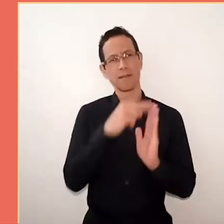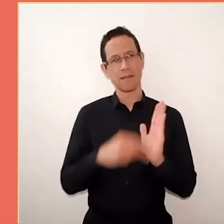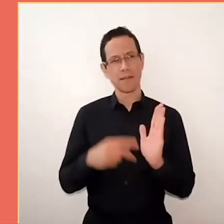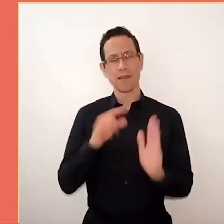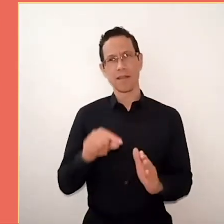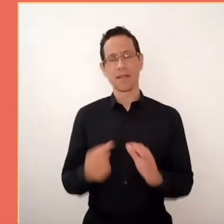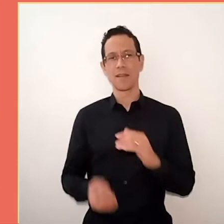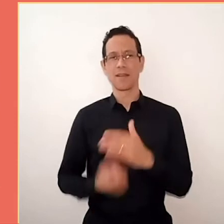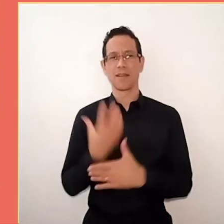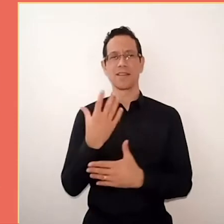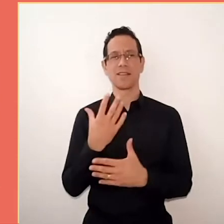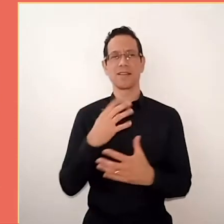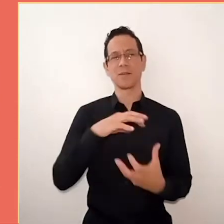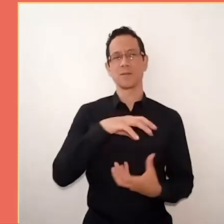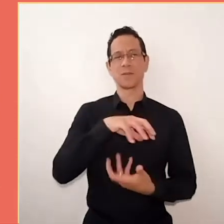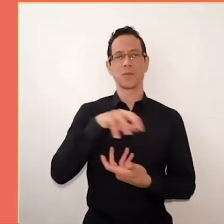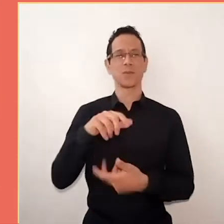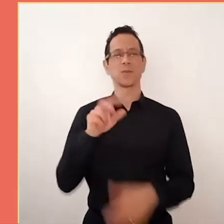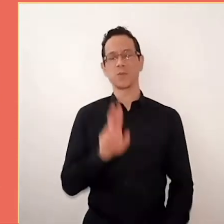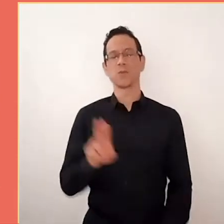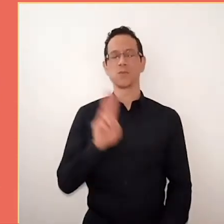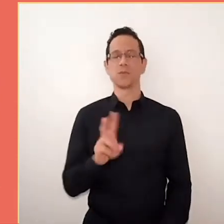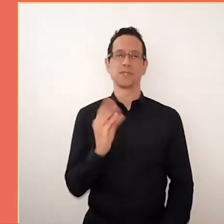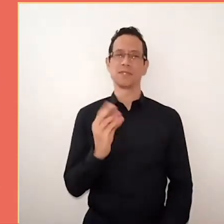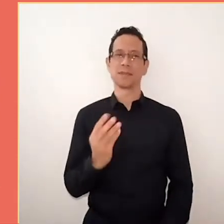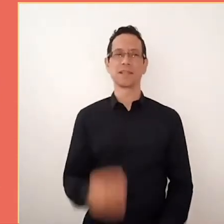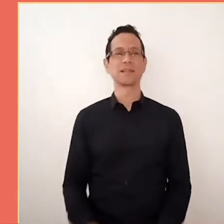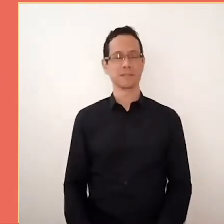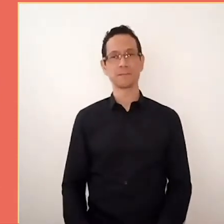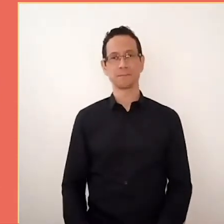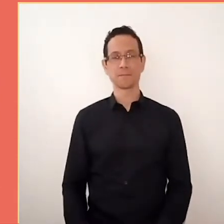Que é um termo que ele vai usar bastante. Então, a minha concepção de leitura, Dolores,